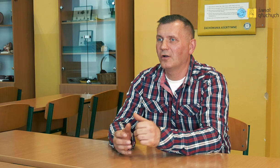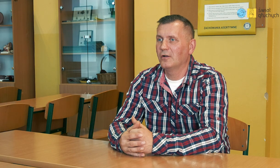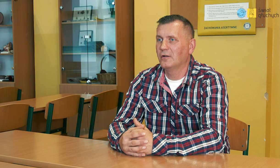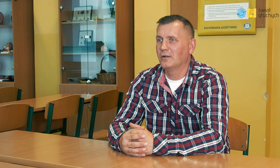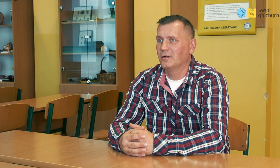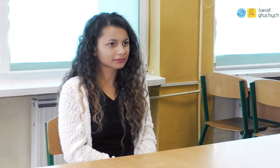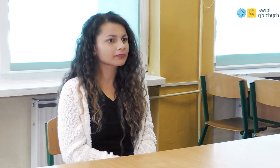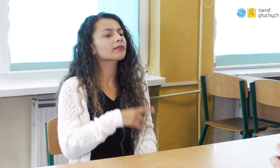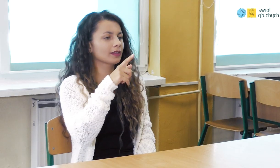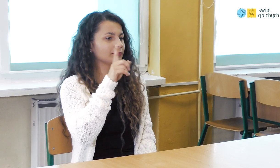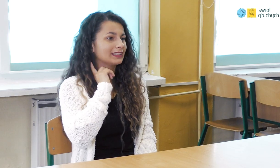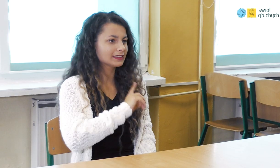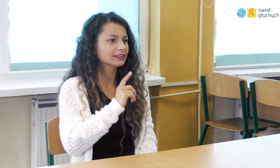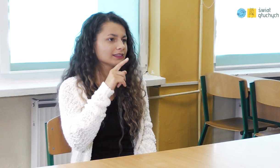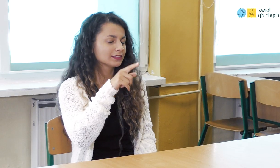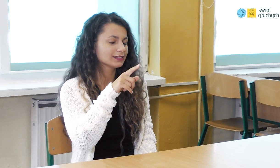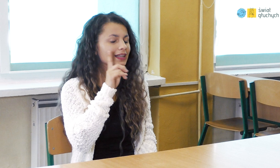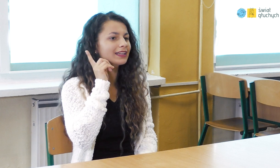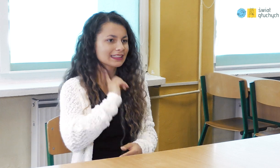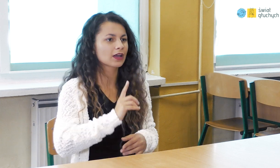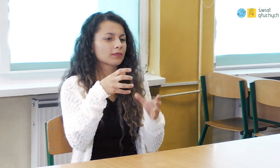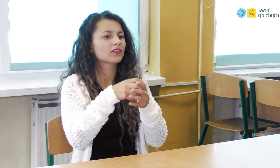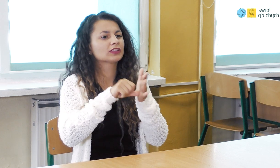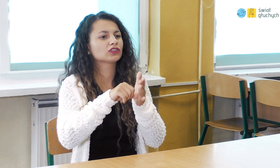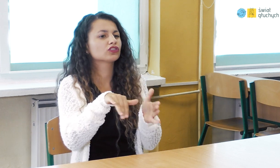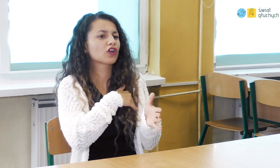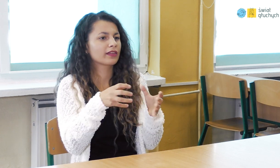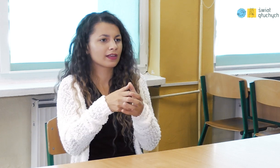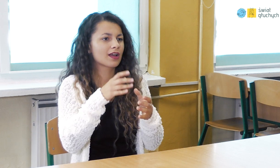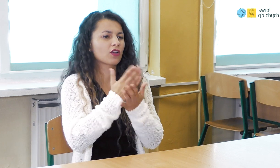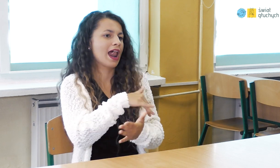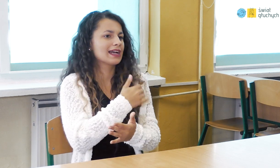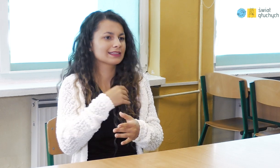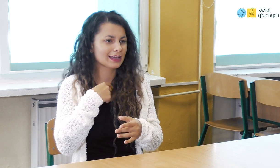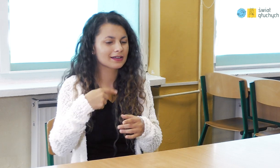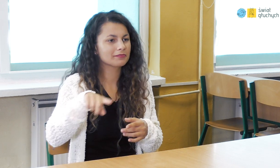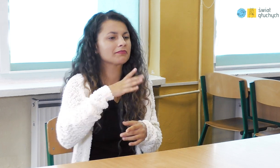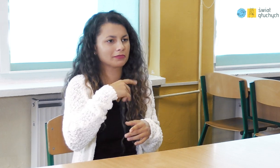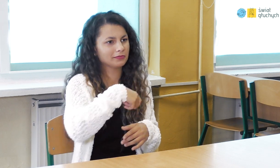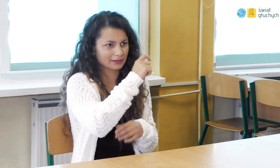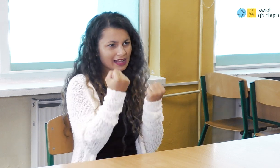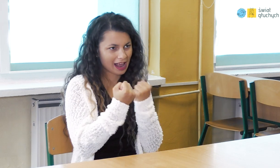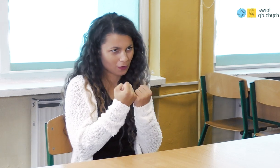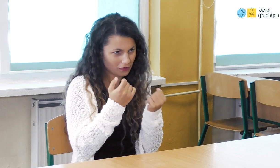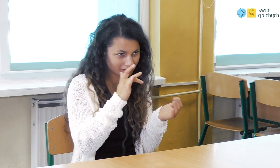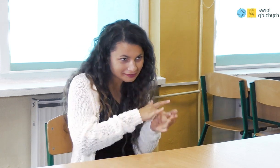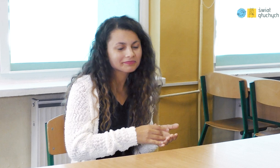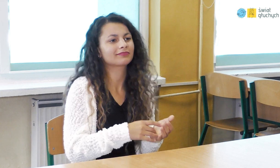W liceum byliśmy na klasowej wycieczce w Krakowie.